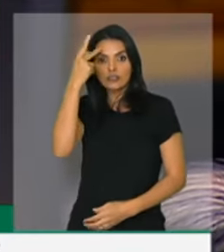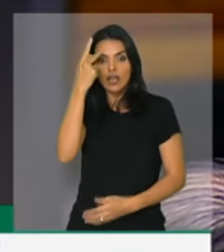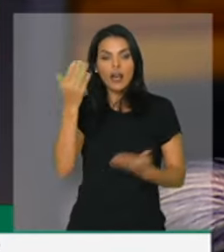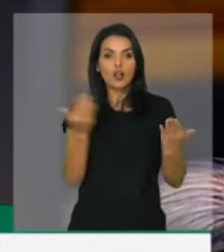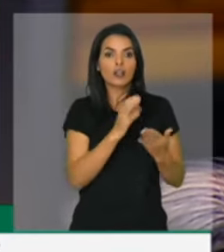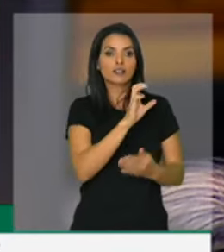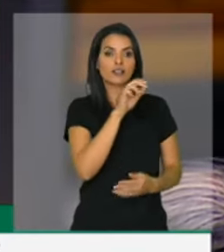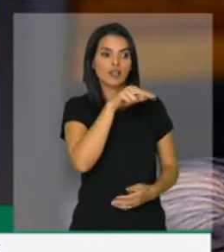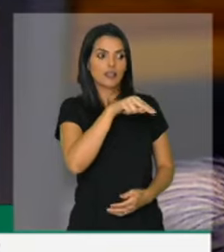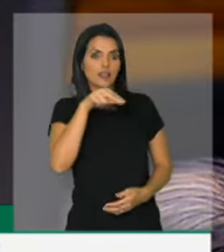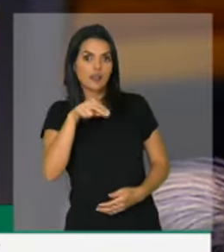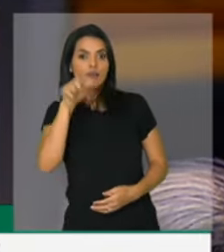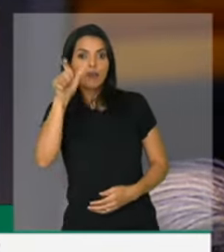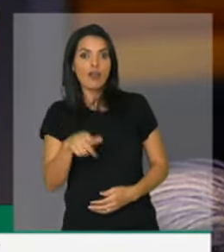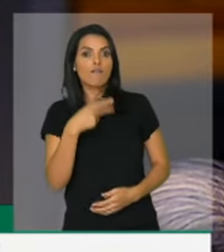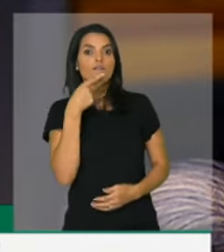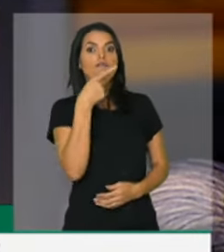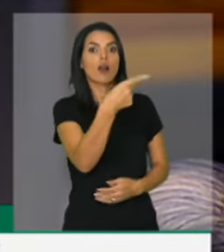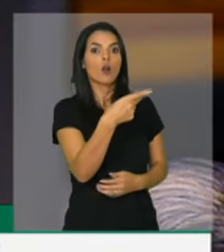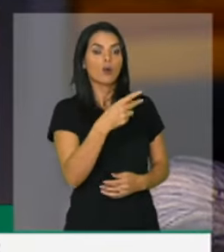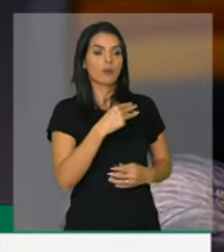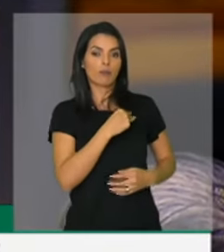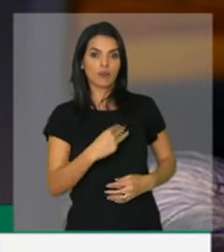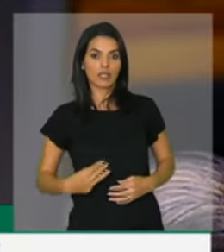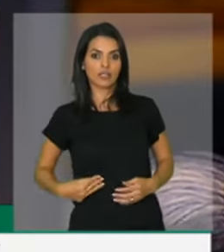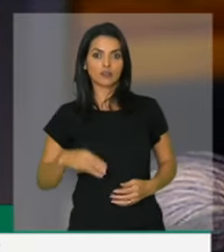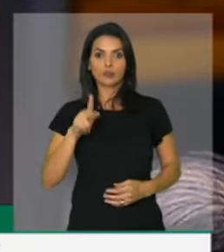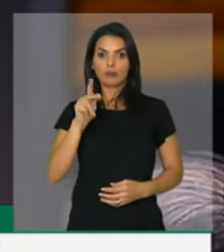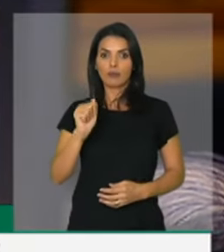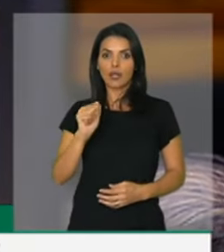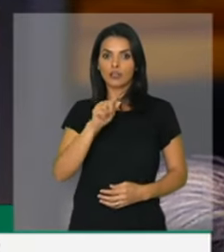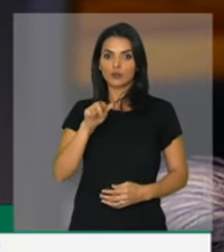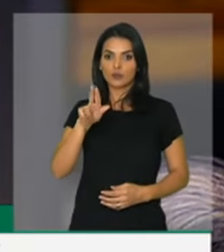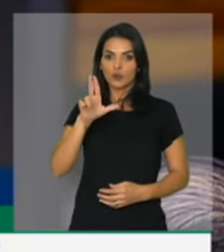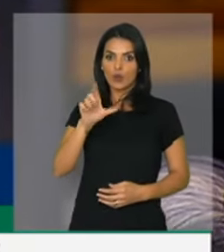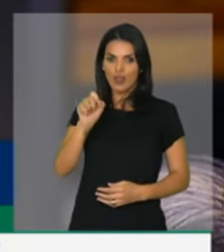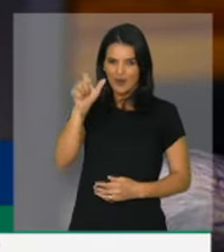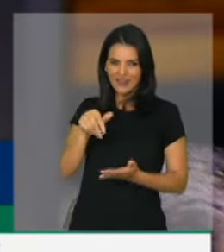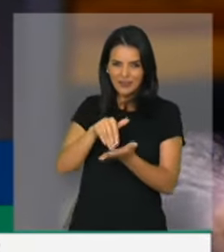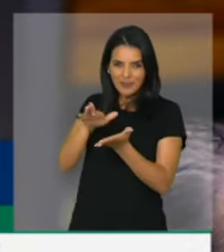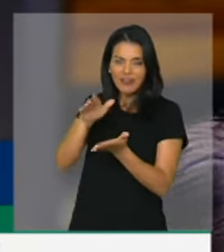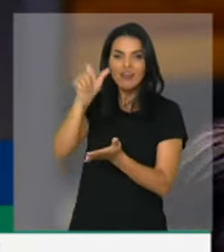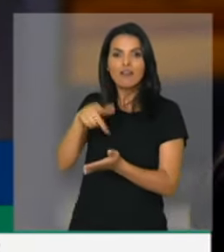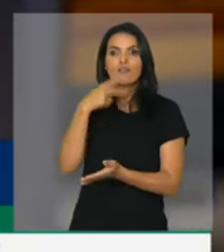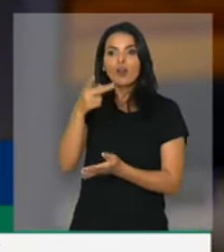DEMITIDO PAZUELLO ONDE DIZ O SEGUINTE: ELE SAIU POR UMA AÇÃO ORQUESTRADA PARA CAIR E